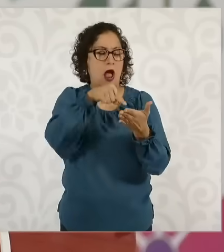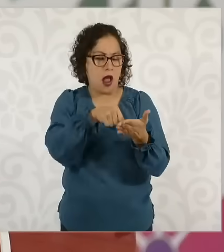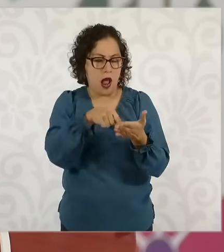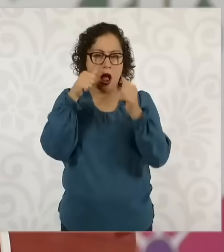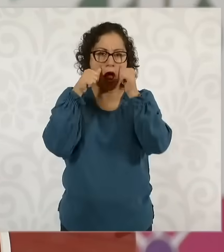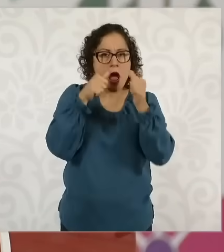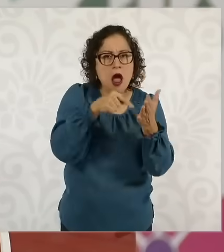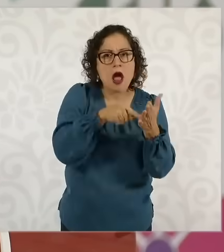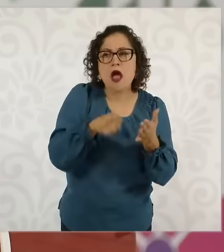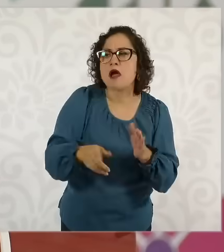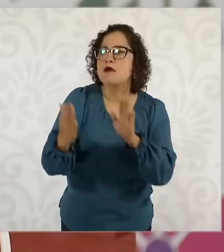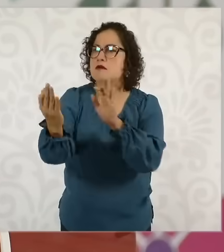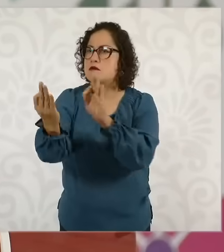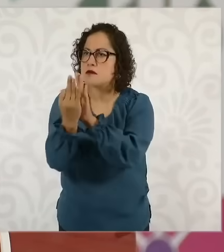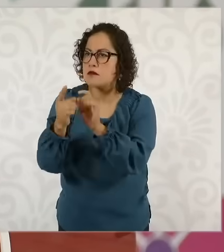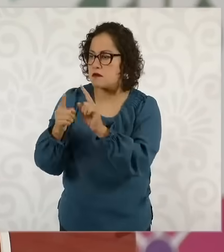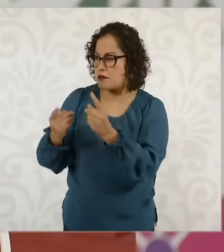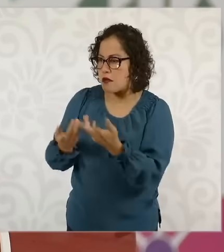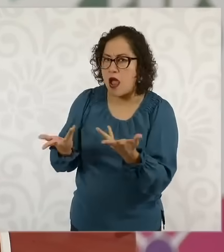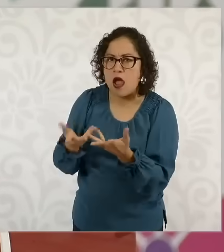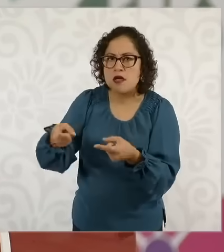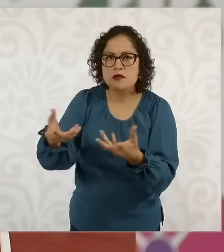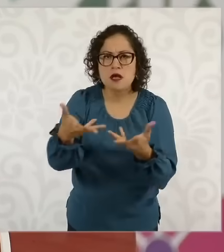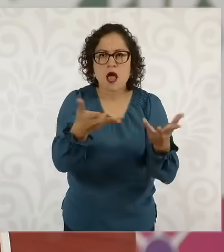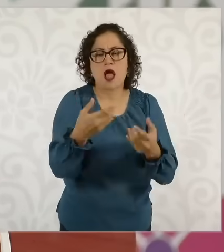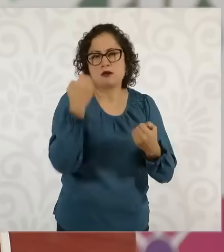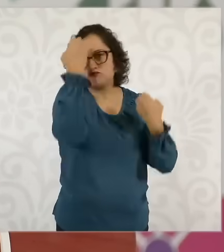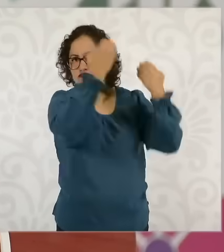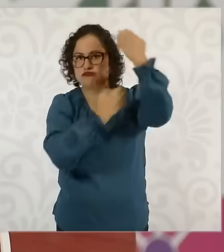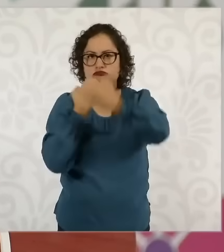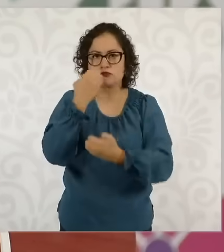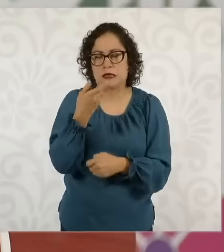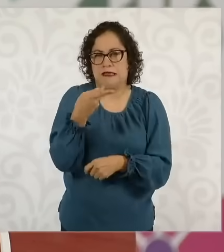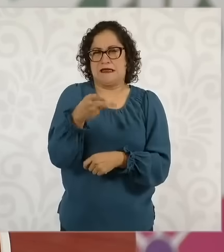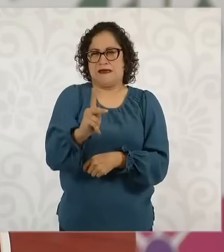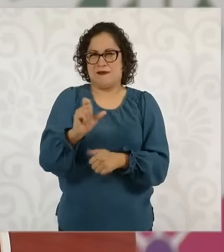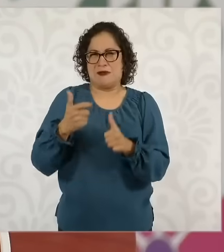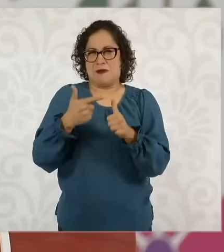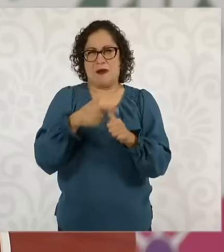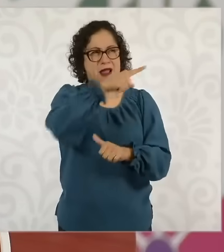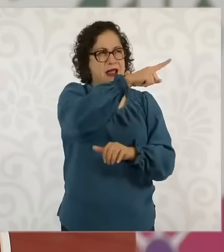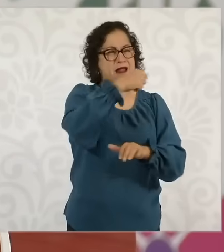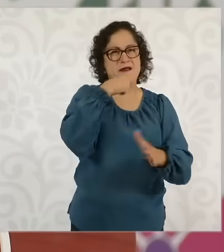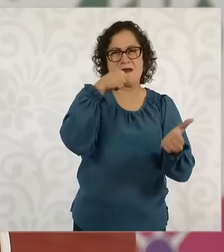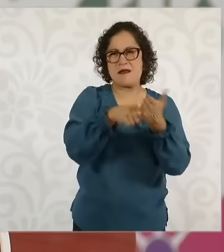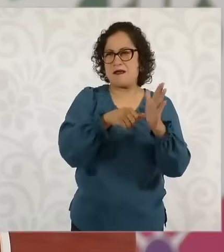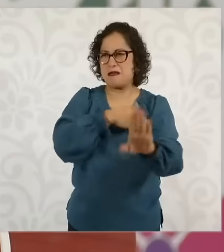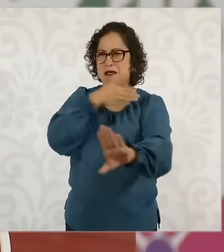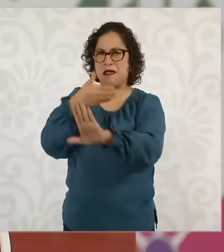digamos, un sustento en términos de que haya sido algo en contra de alguna aerolínea estadounidense.